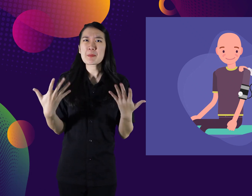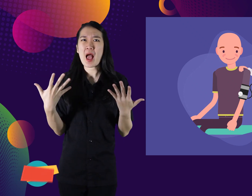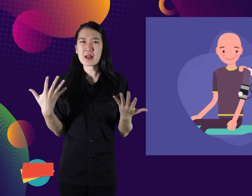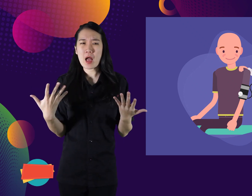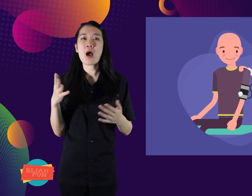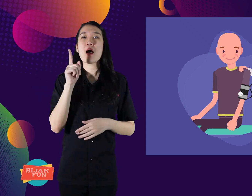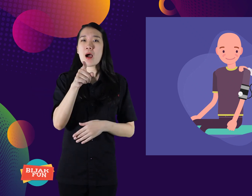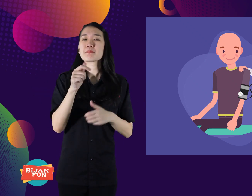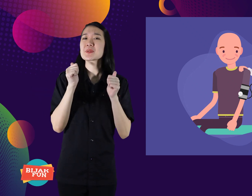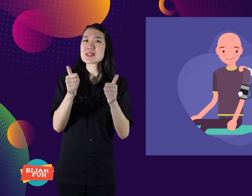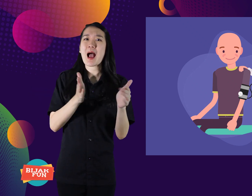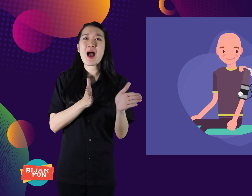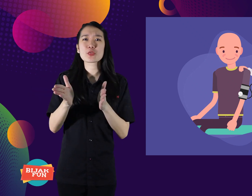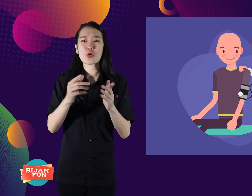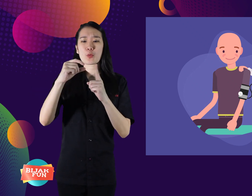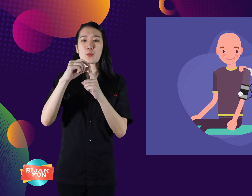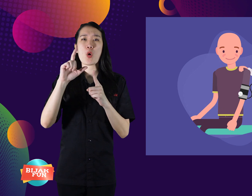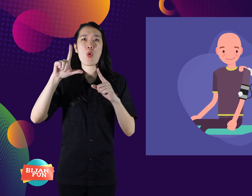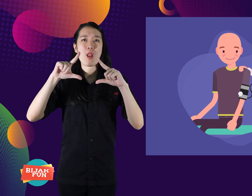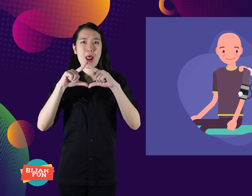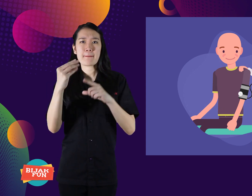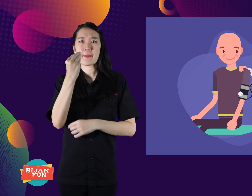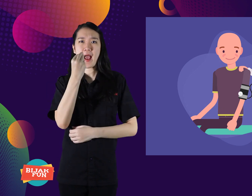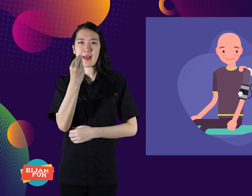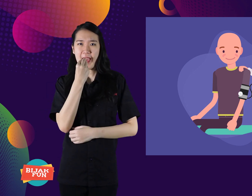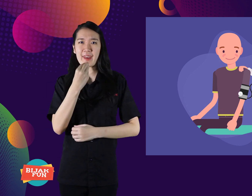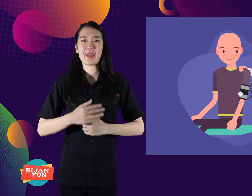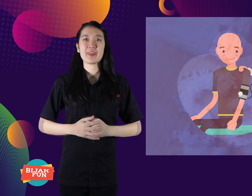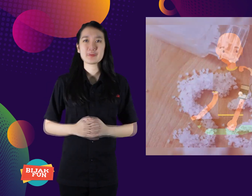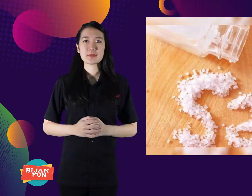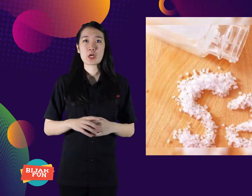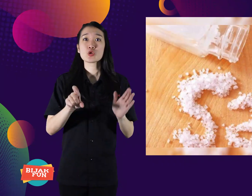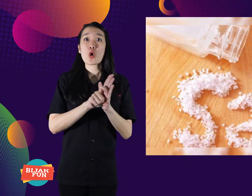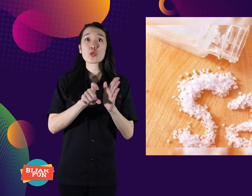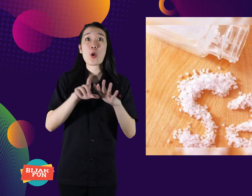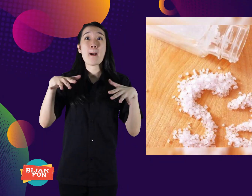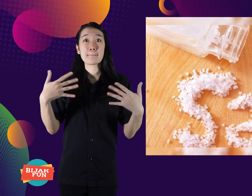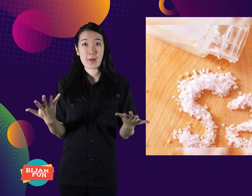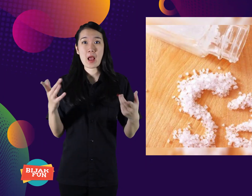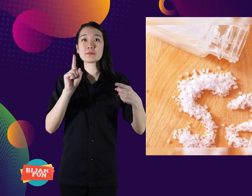Bagaimana caranya? Hanya dengan mengatur pola makan saja. Contohnya apa?